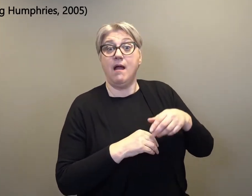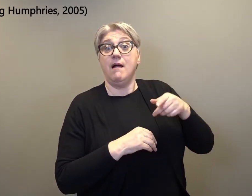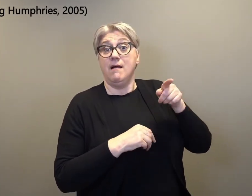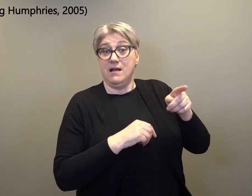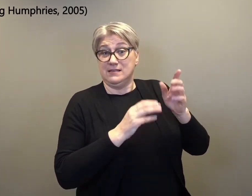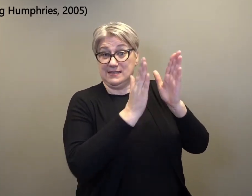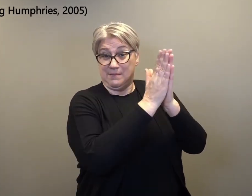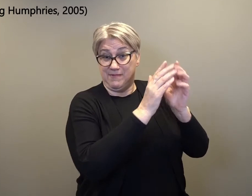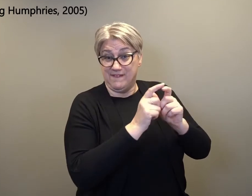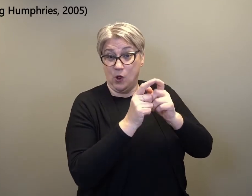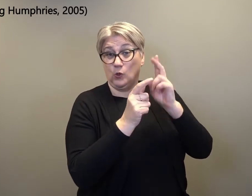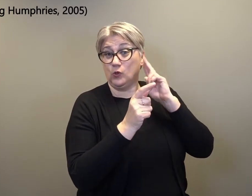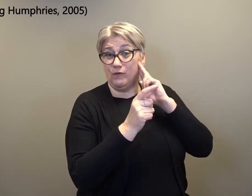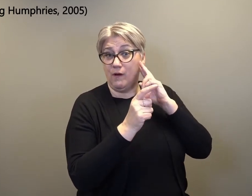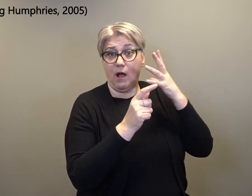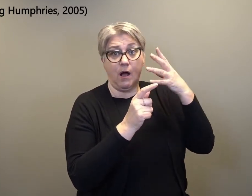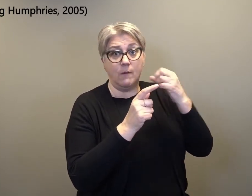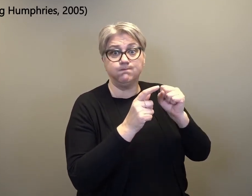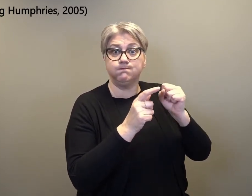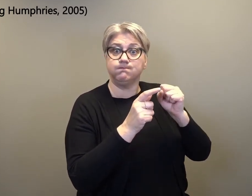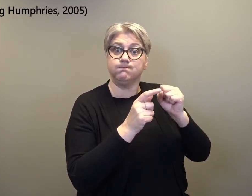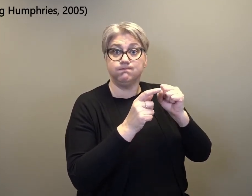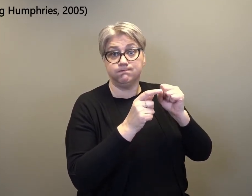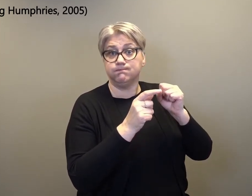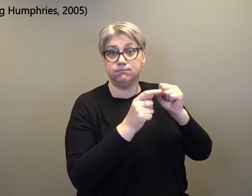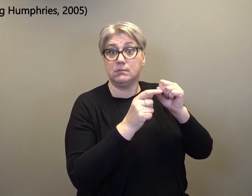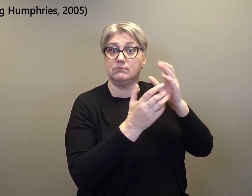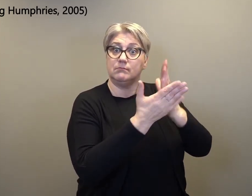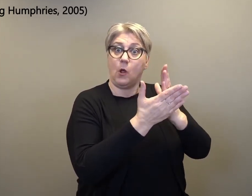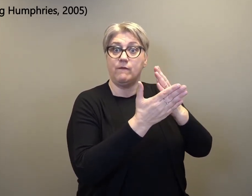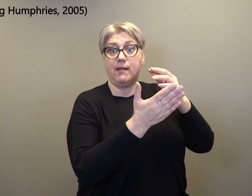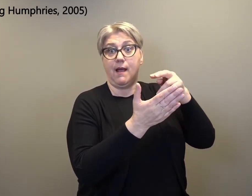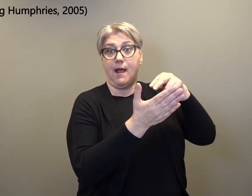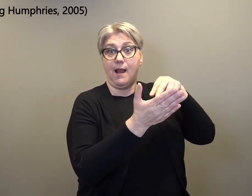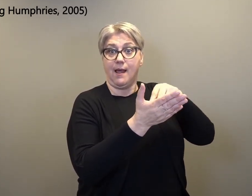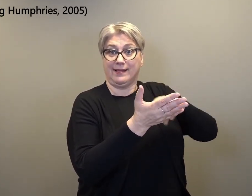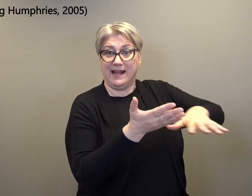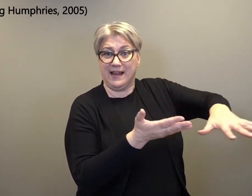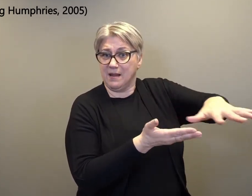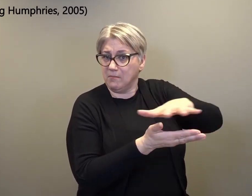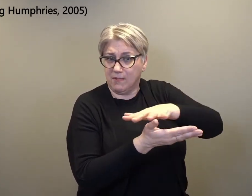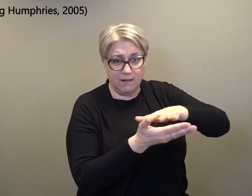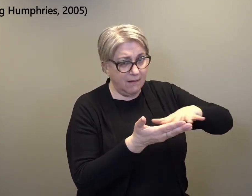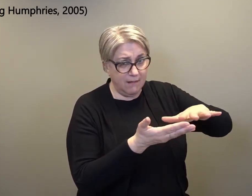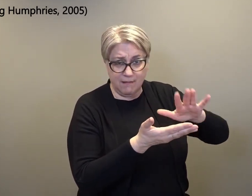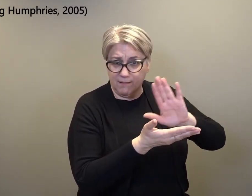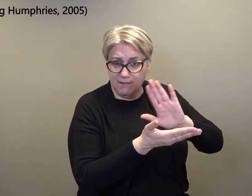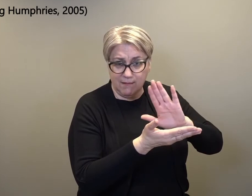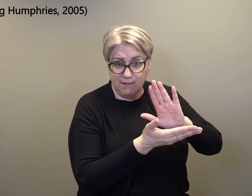Þá eiga samfélög döff ekki einhver ákveðin landrými,